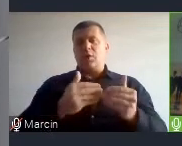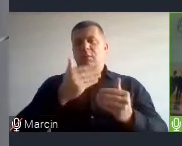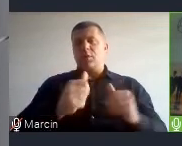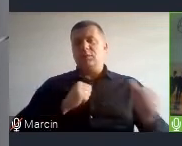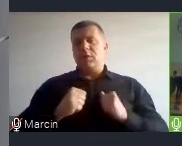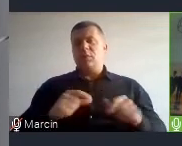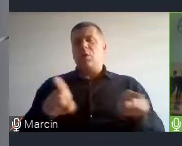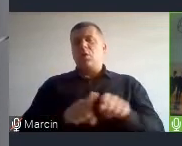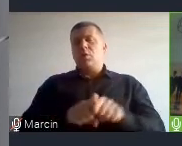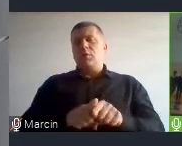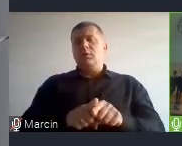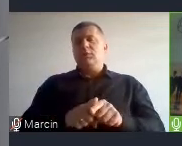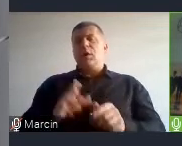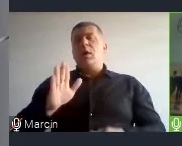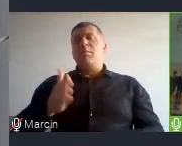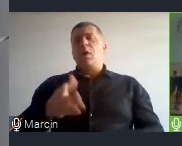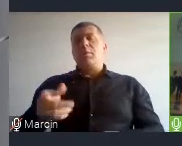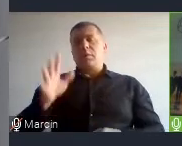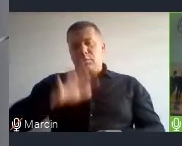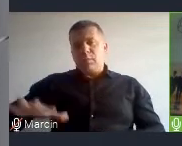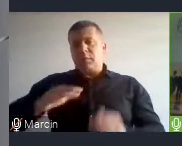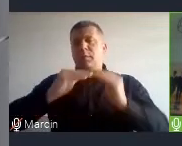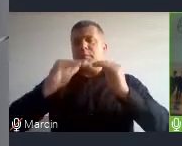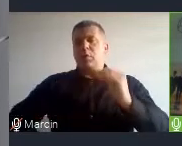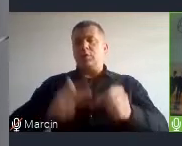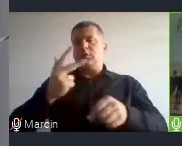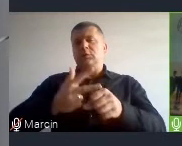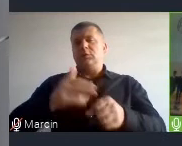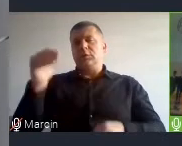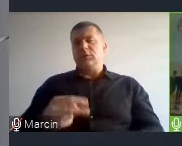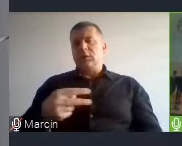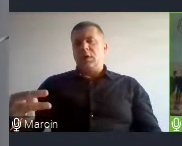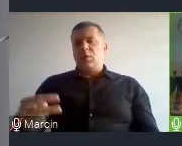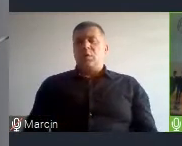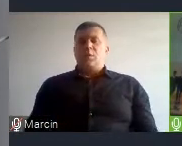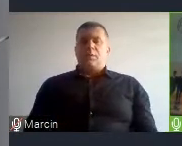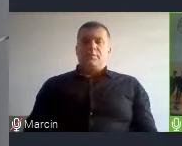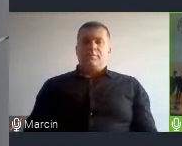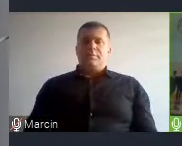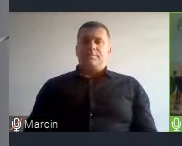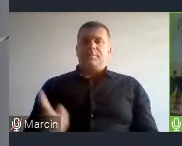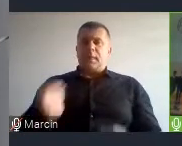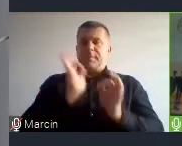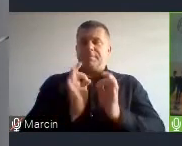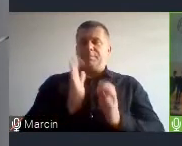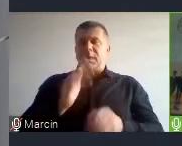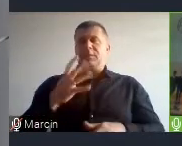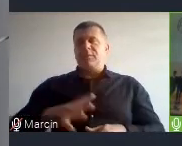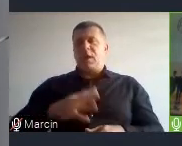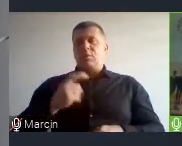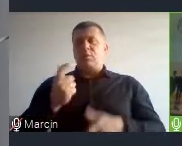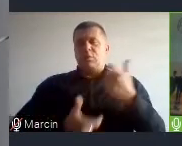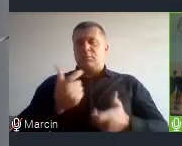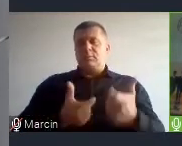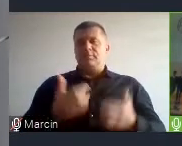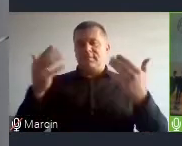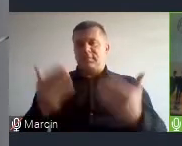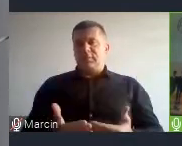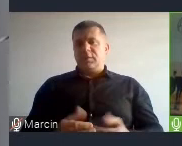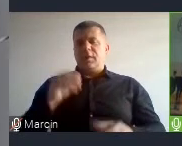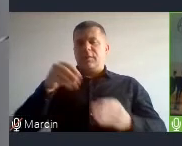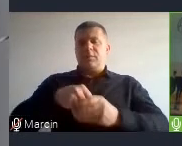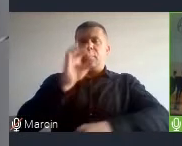Ponieważ, każdy pomiot prywatny: biznes, organizacja pozarządowa oraz podmiot publiczny, który jest poniżej progu 30 000 euro,